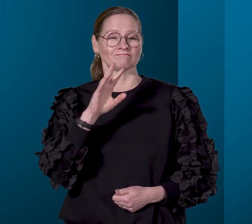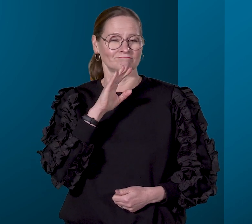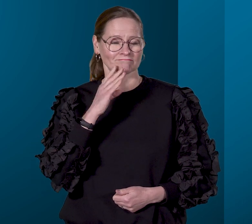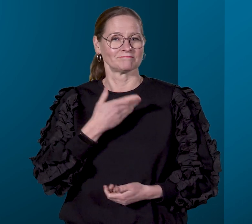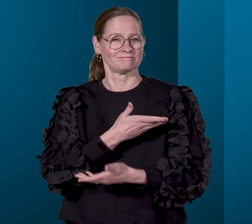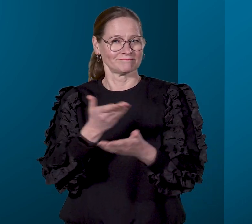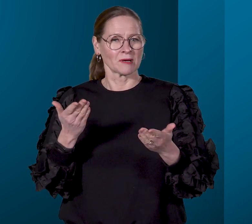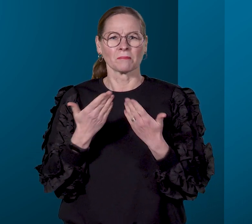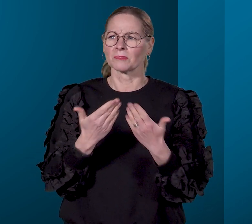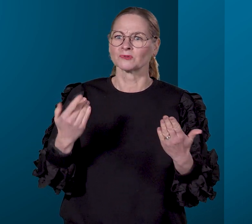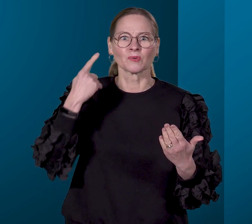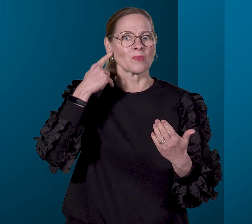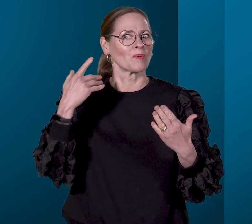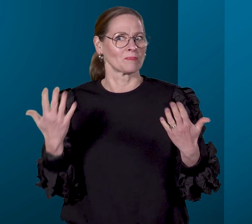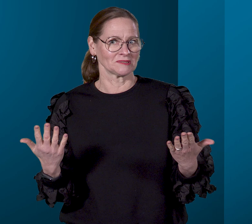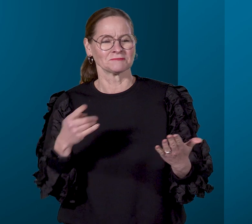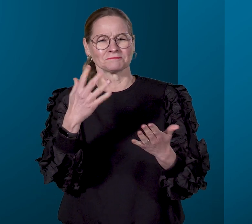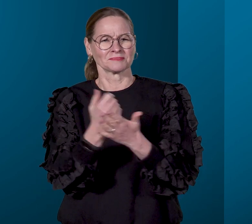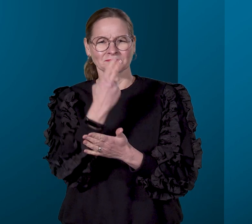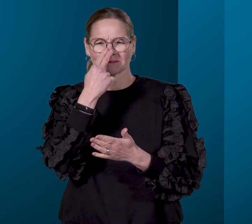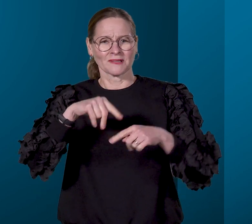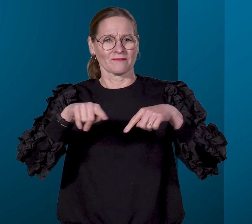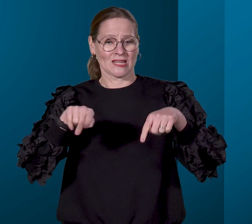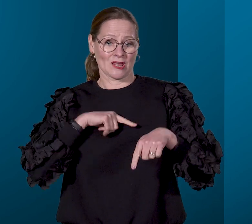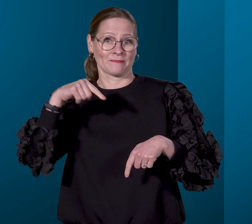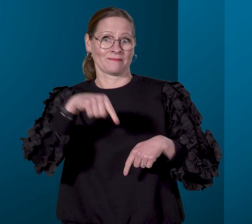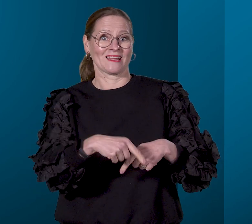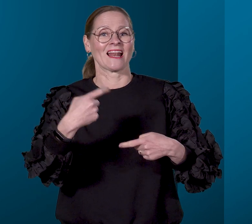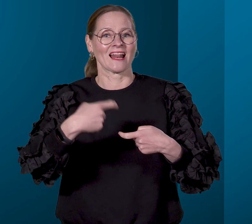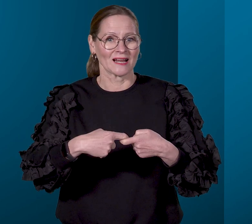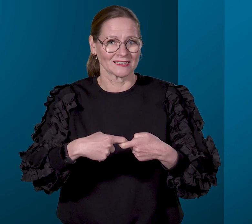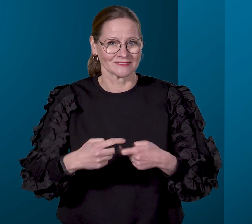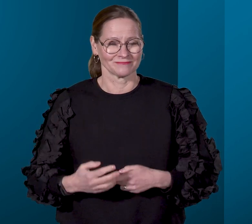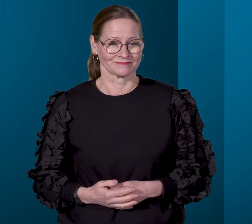kertoo meille museon kuulumisista. Pääset katsomaan videon oheisesta linkistä.